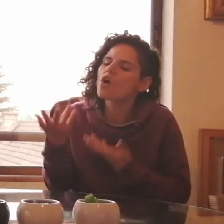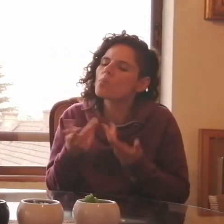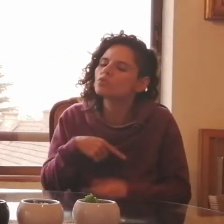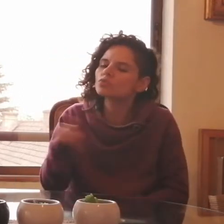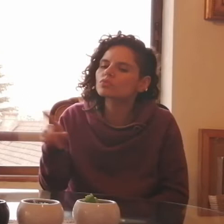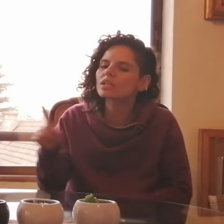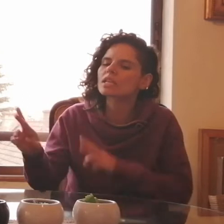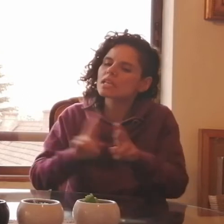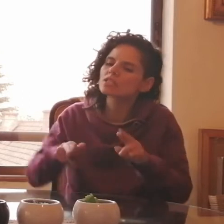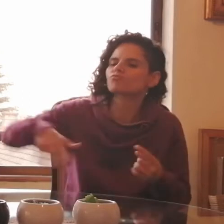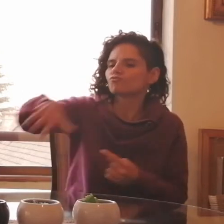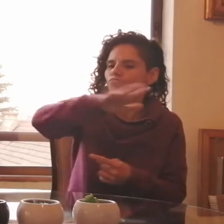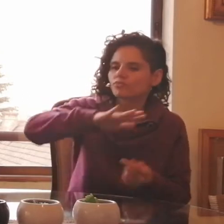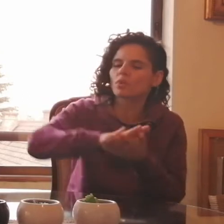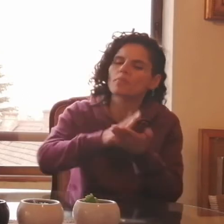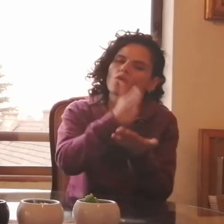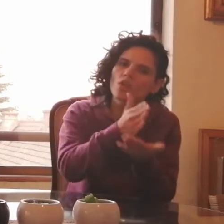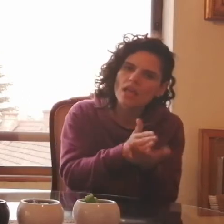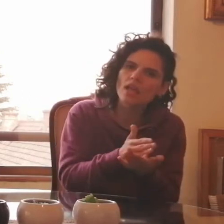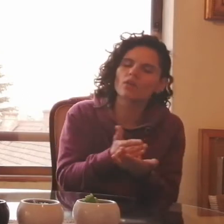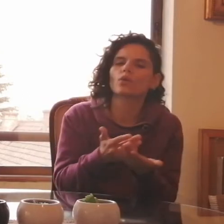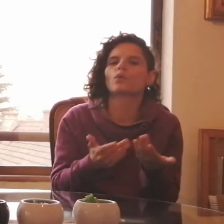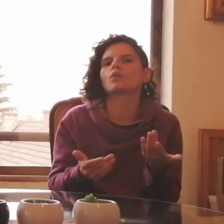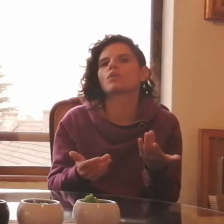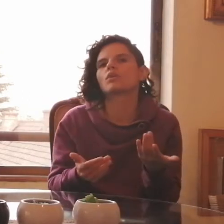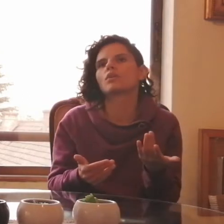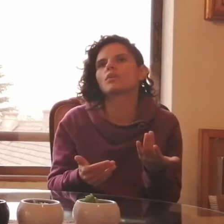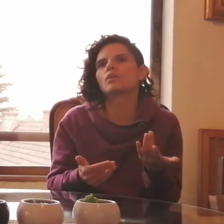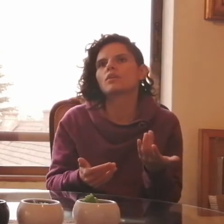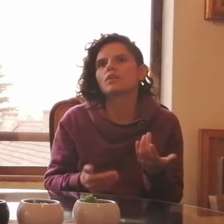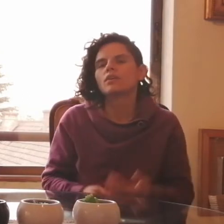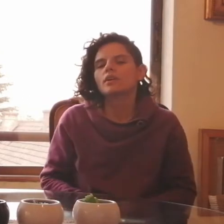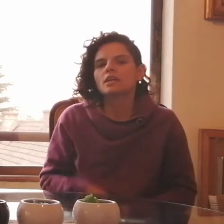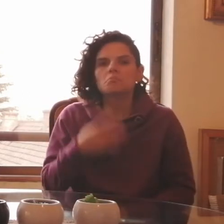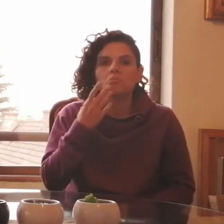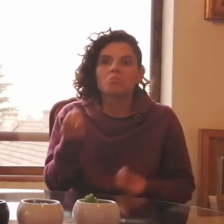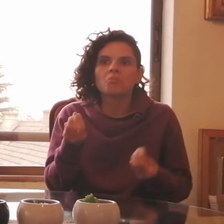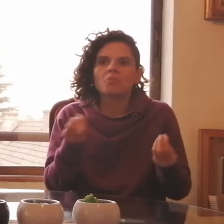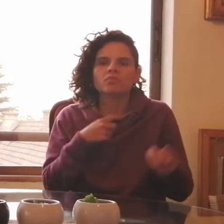entorno cuando estaba en el colegio y qué pasó? por qué decidiste estudiar la